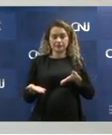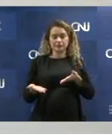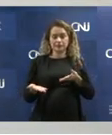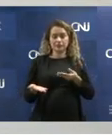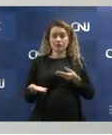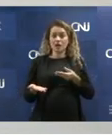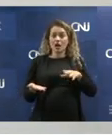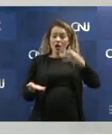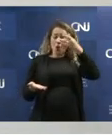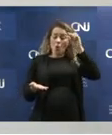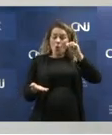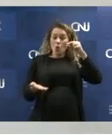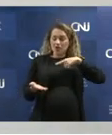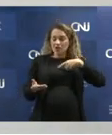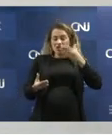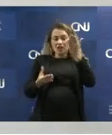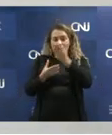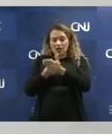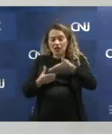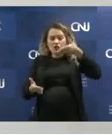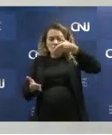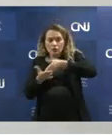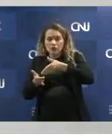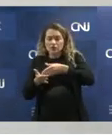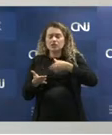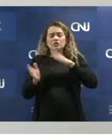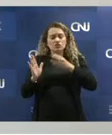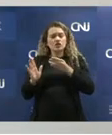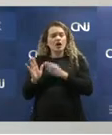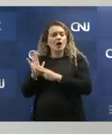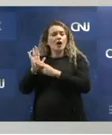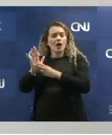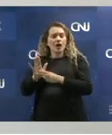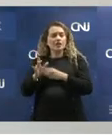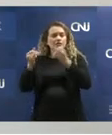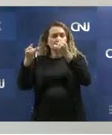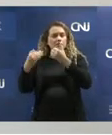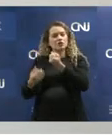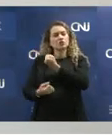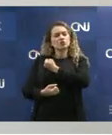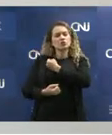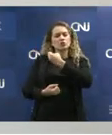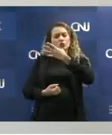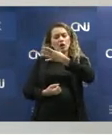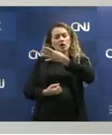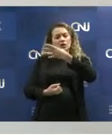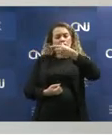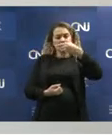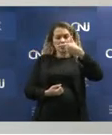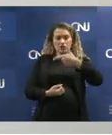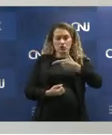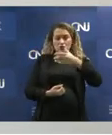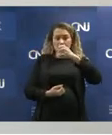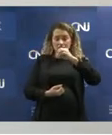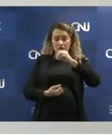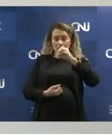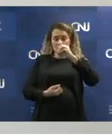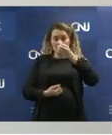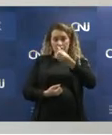Os autos dão conta e faço menção aqui ao evento número 42 0 meia 57 às folhas 3,